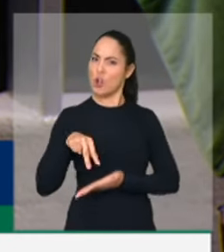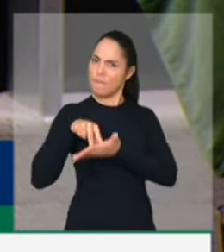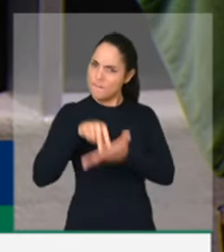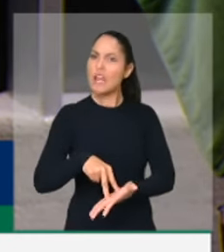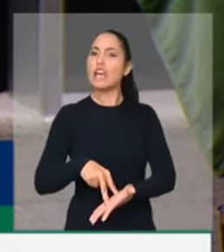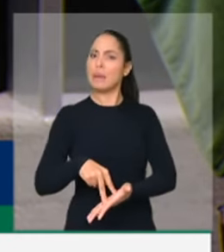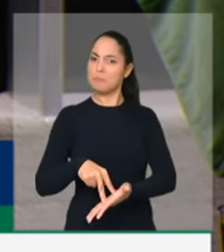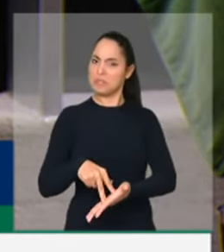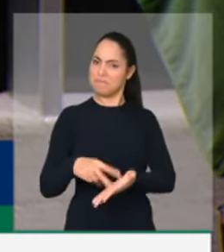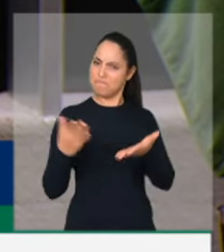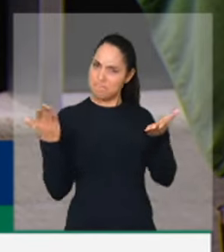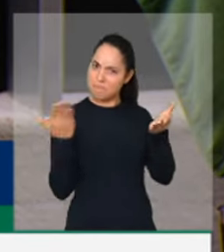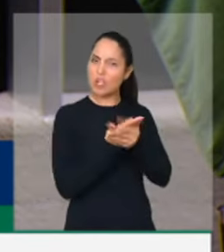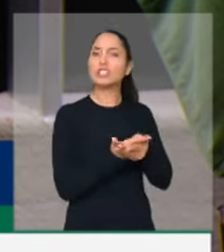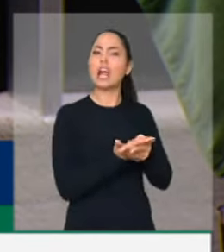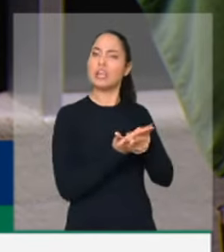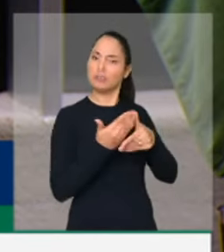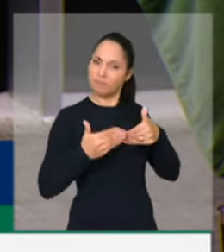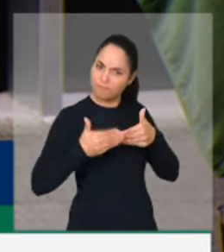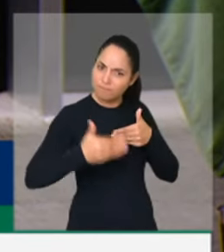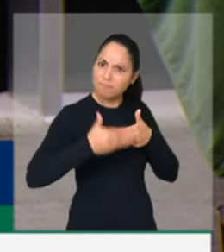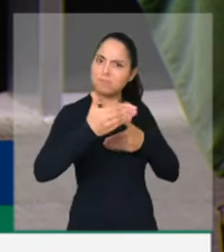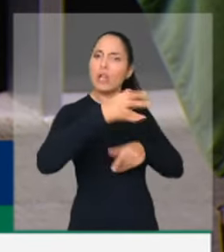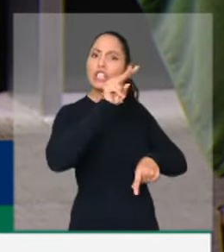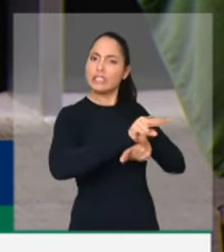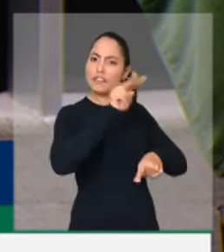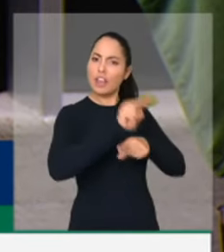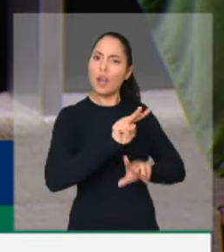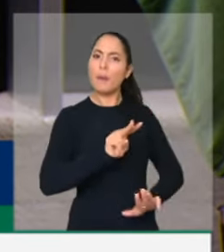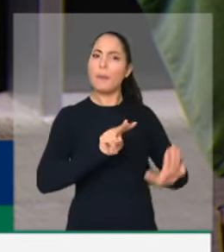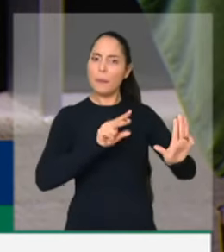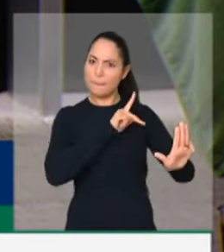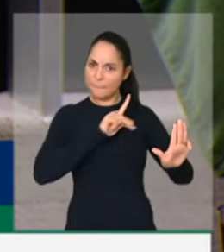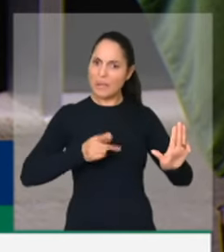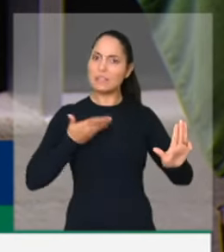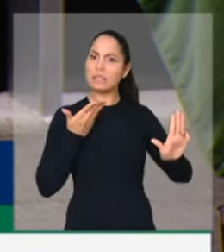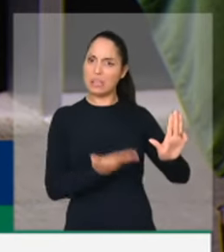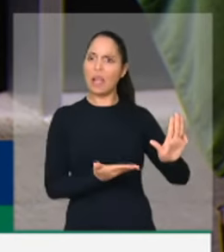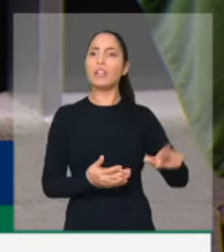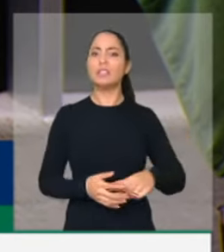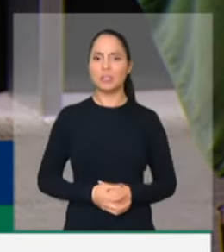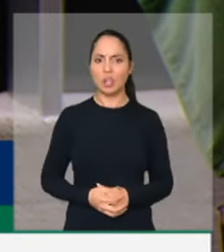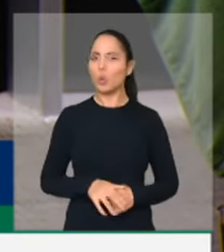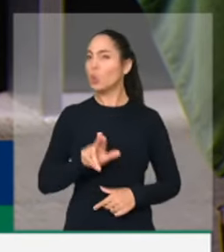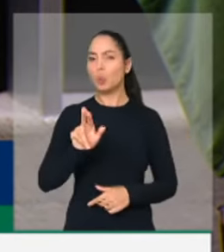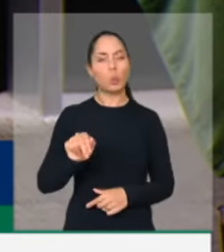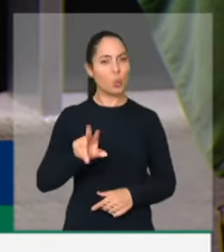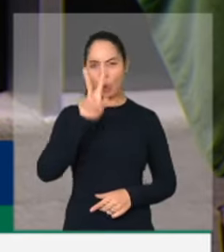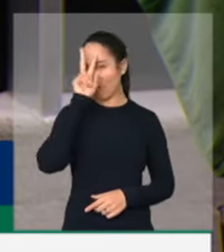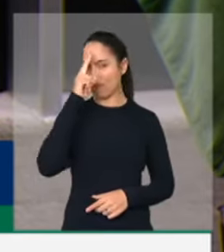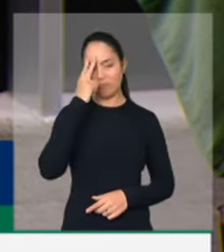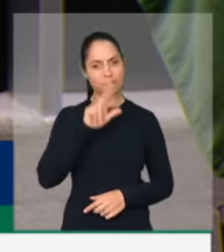FIRMES A KFEZ DA INOCÊNCIA DEFESA DA INOCÊNCIA DO PRESIDENTE LULA SEM TITUBEAR, QUERO AGRADECER É VIGÍLIA LULA LIVRE E TODOS OS QUE PASSARAM POR CURITIBA NAQUELA